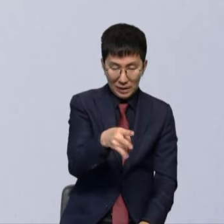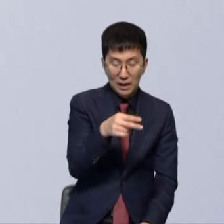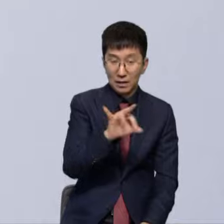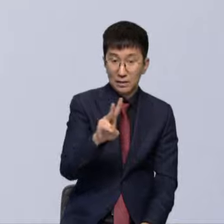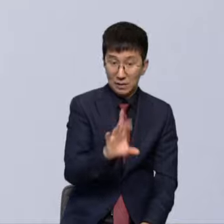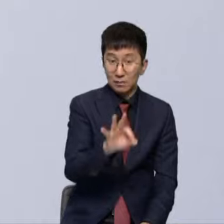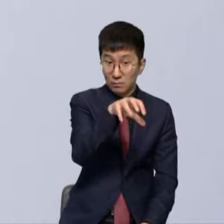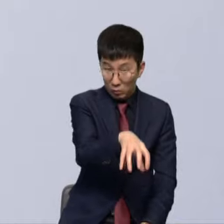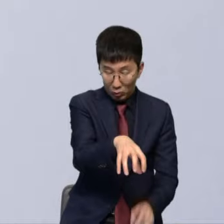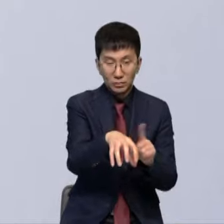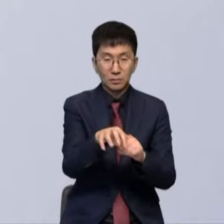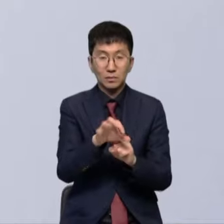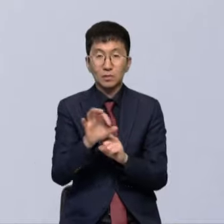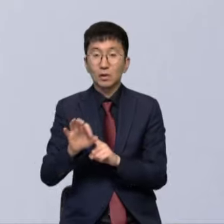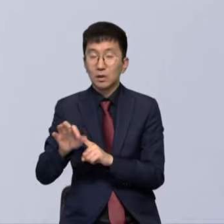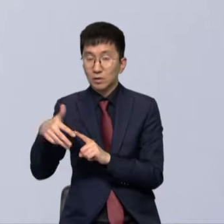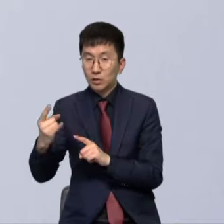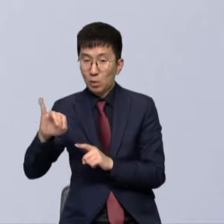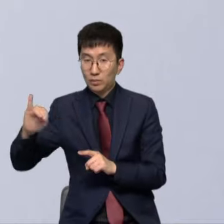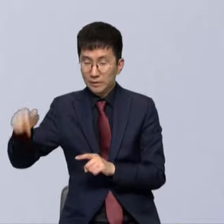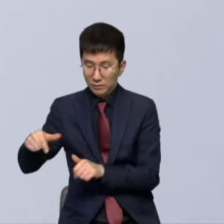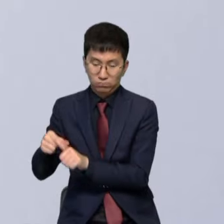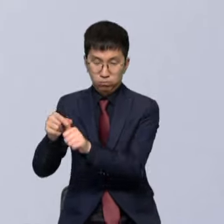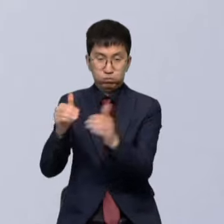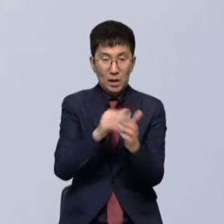유동수 의원과 함께 거대 양당 대진표에 추가됐습니다.